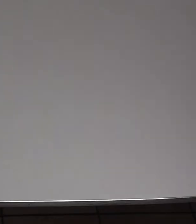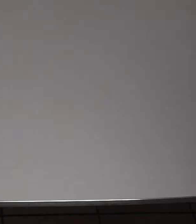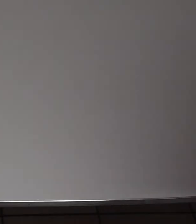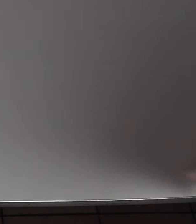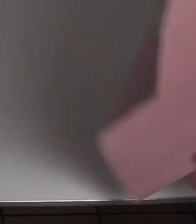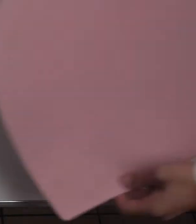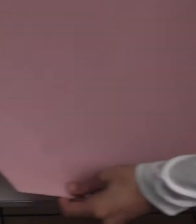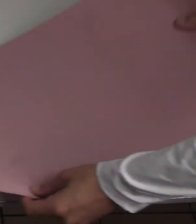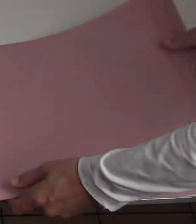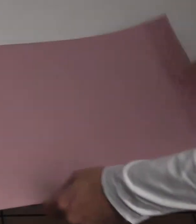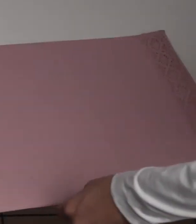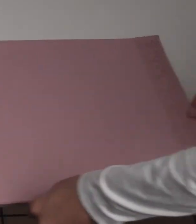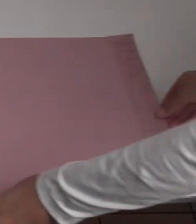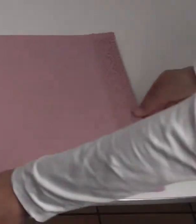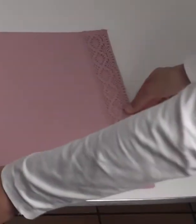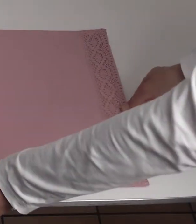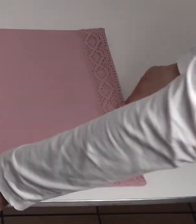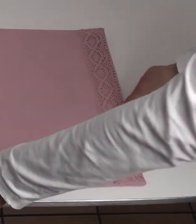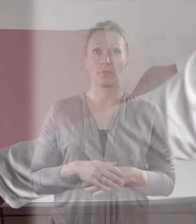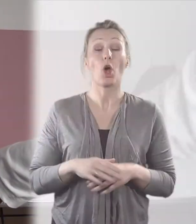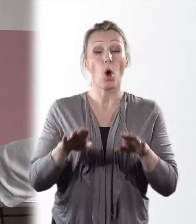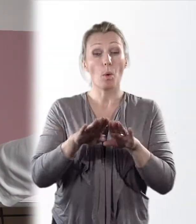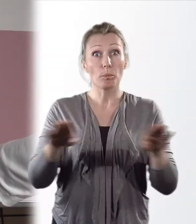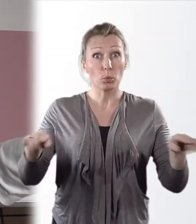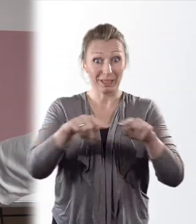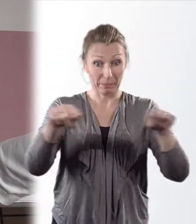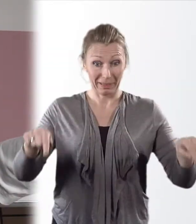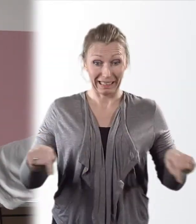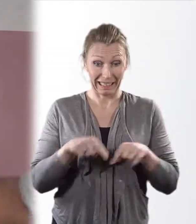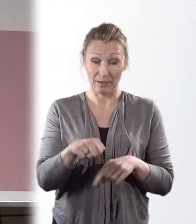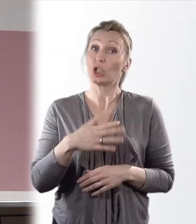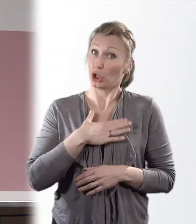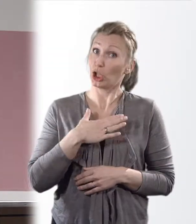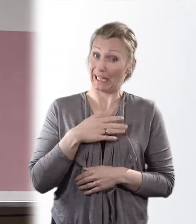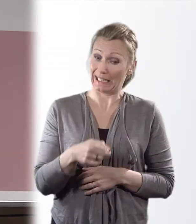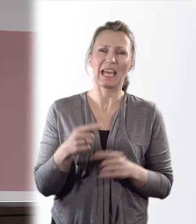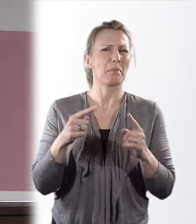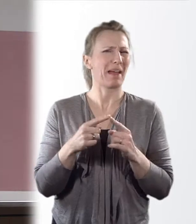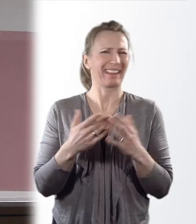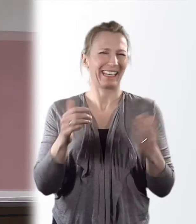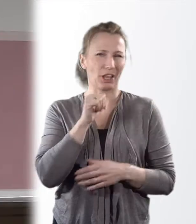Det kan være hyggelig å bruke bordbrikker, men det er ikke nødvendig.